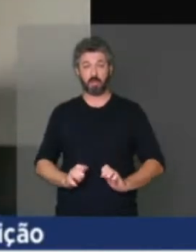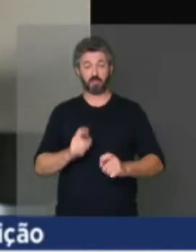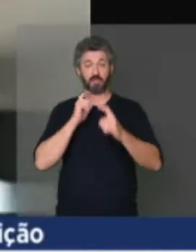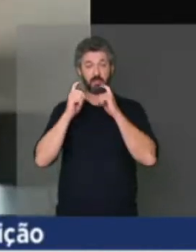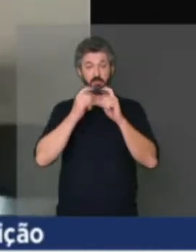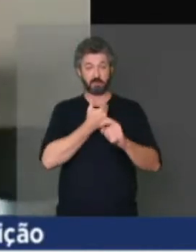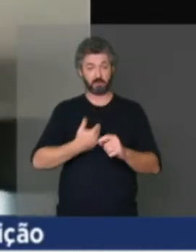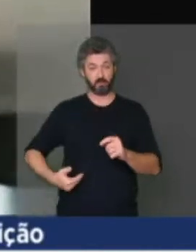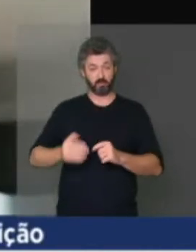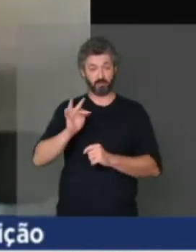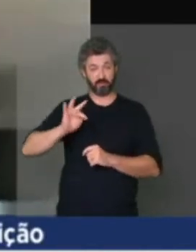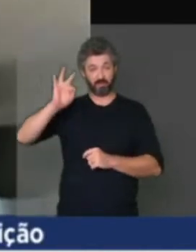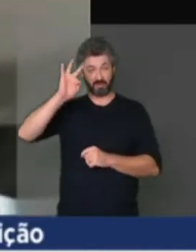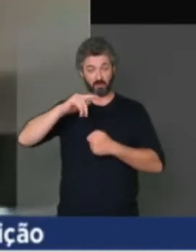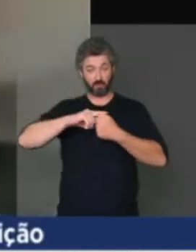SEU ART. 5° . QUE... QUE DETERMINADAS AUTORIDADES